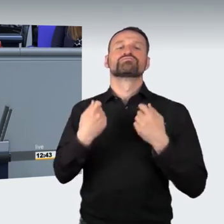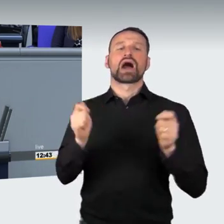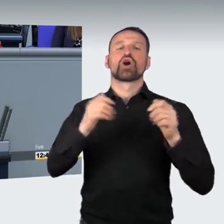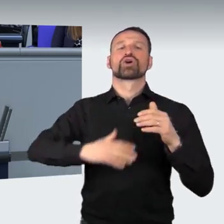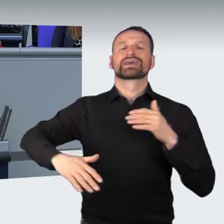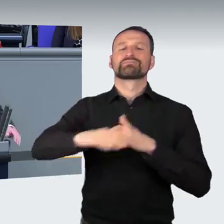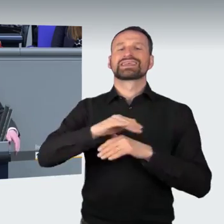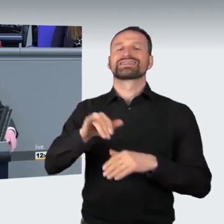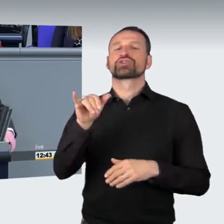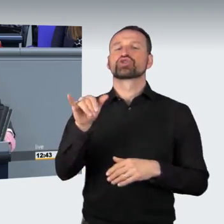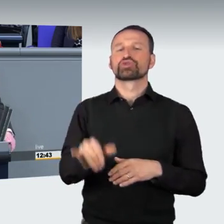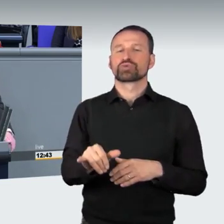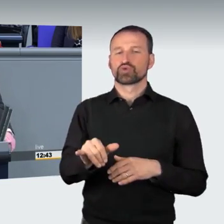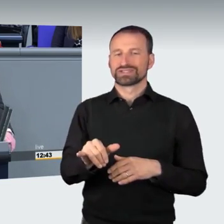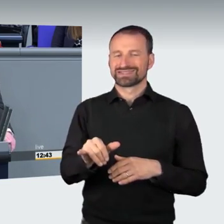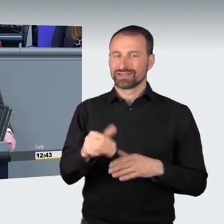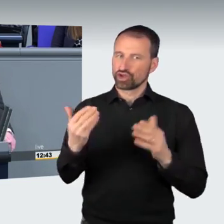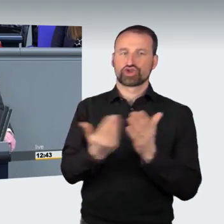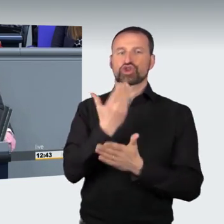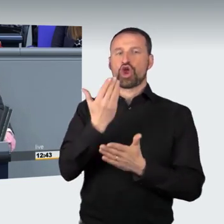und in ländlichen Räumen sind unterschiedlich, auch was den Mietmarkt angeht.